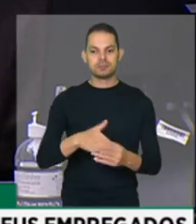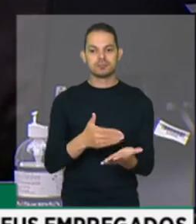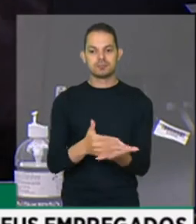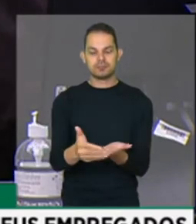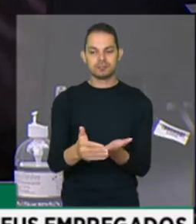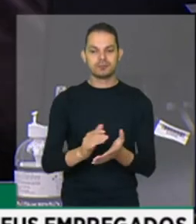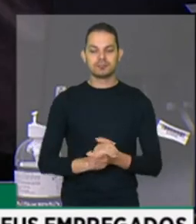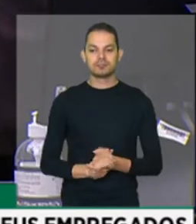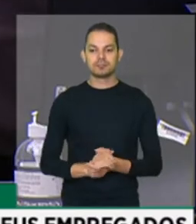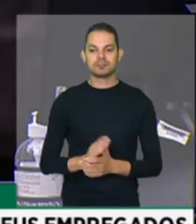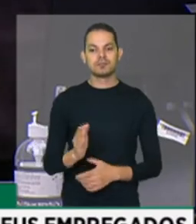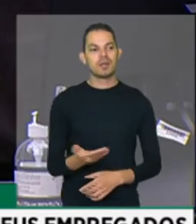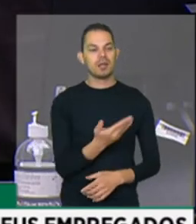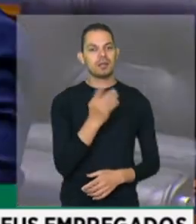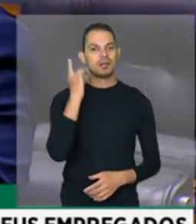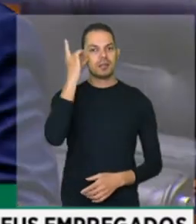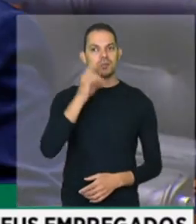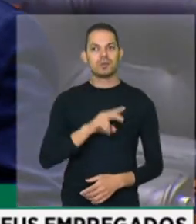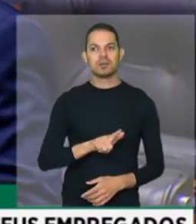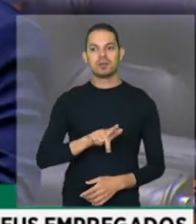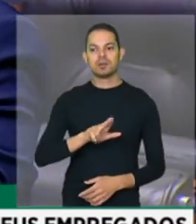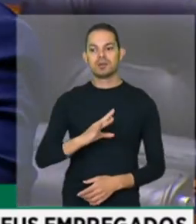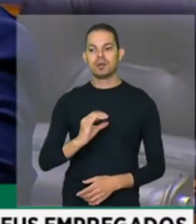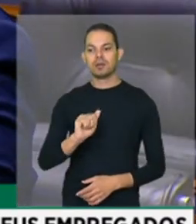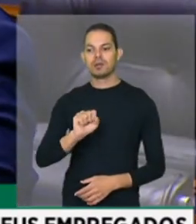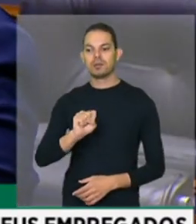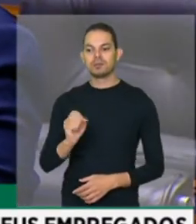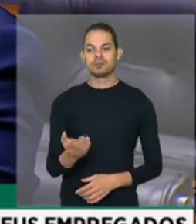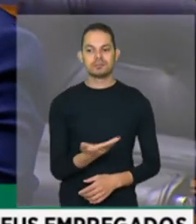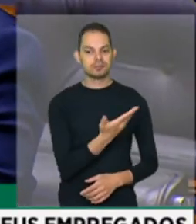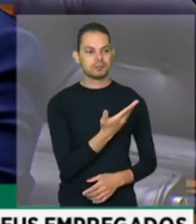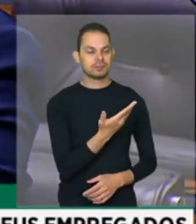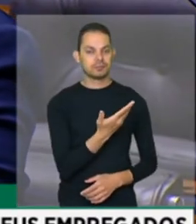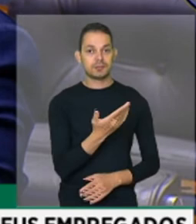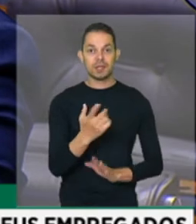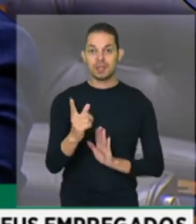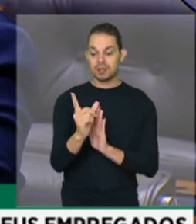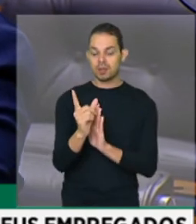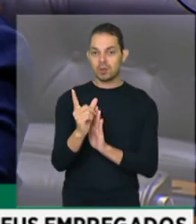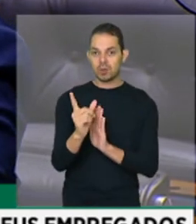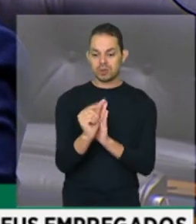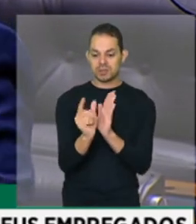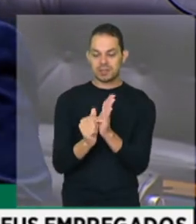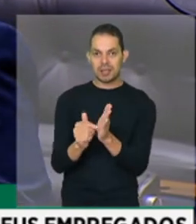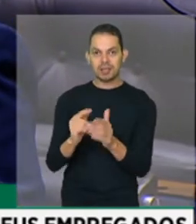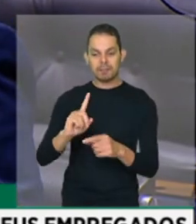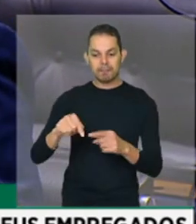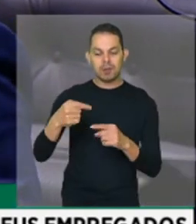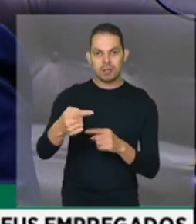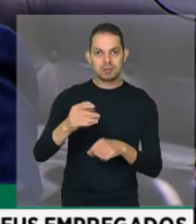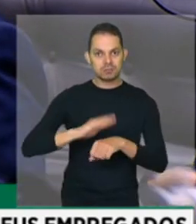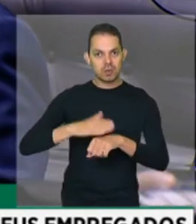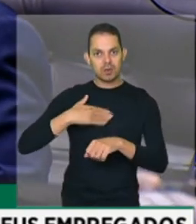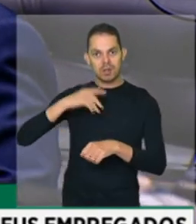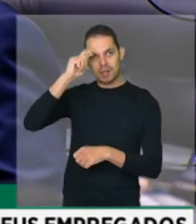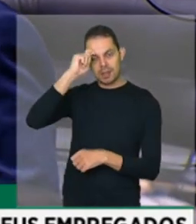VOTO NO INFOLEG PARLAMENT PARLAMENTAR. ESTÁ INICIADA A VOTAÇÃO. PELA ORDEM, DEPUTADO. [DEPUTADO]: PRESIDENTE, O PRÓXIMO